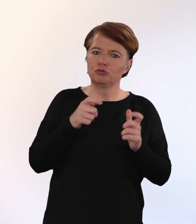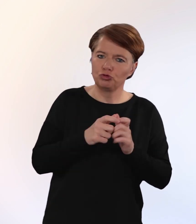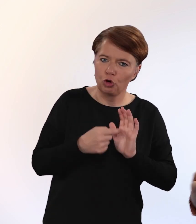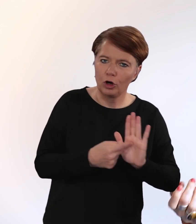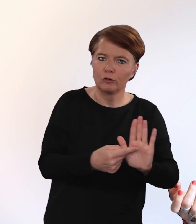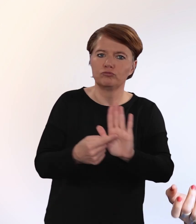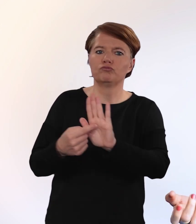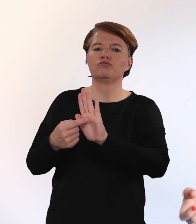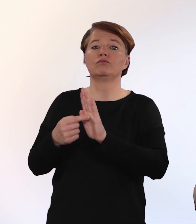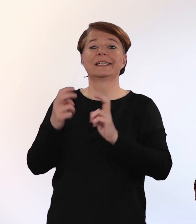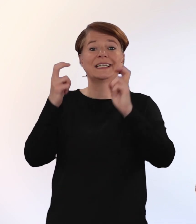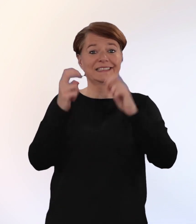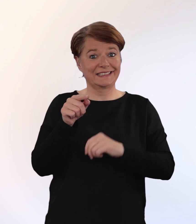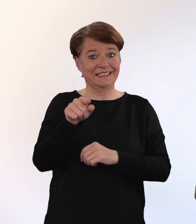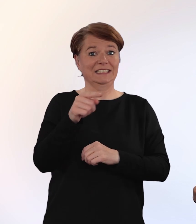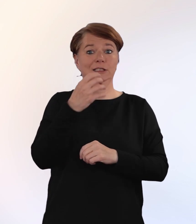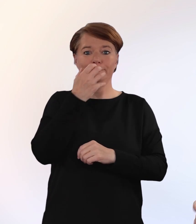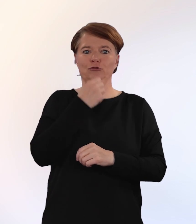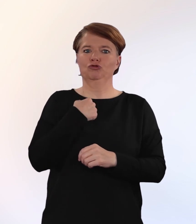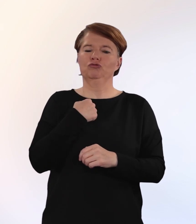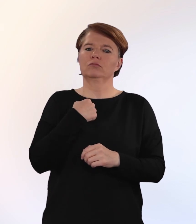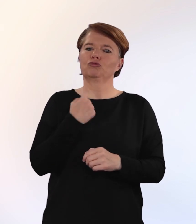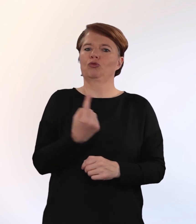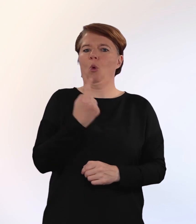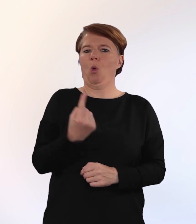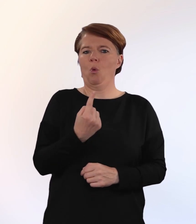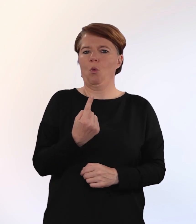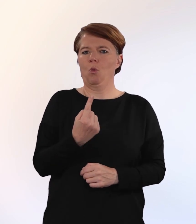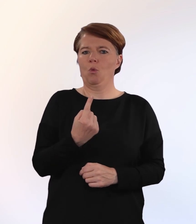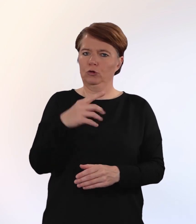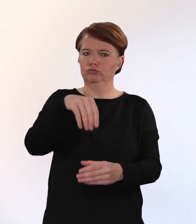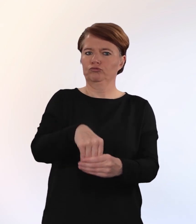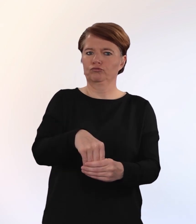Und in der Residenz wollte ich das Stück um ein Solo